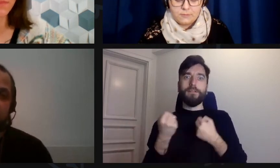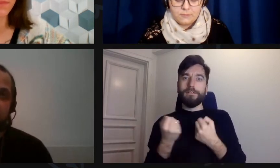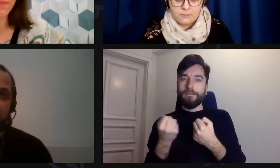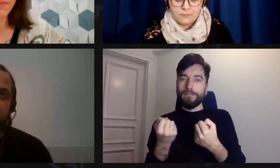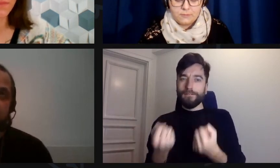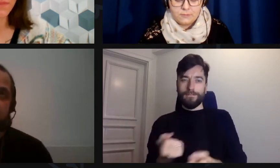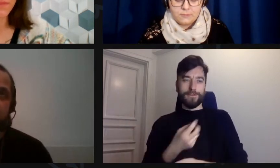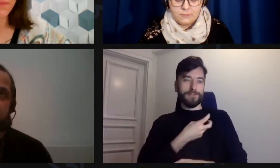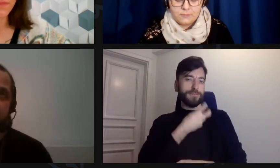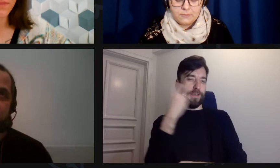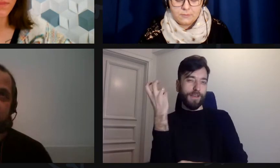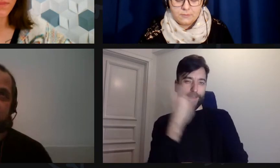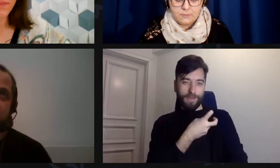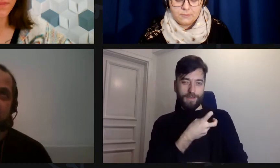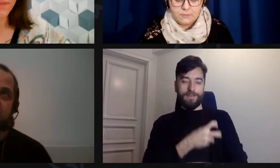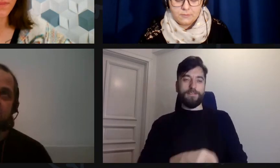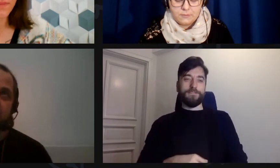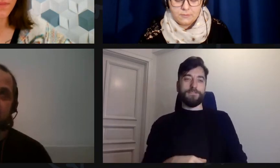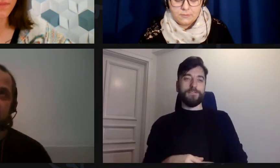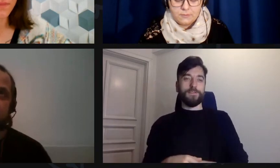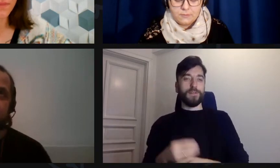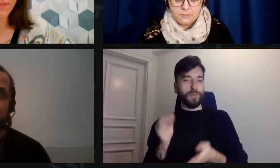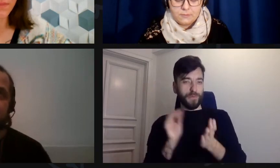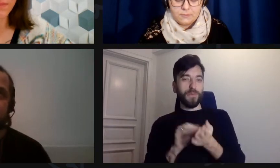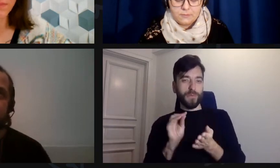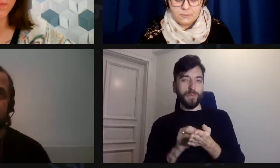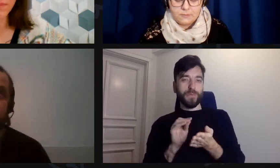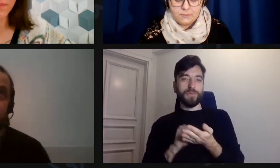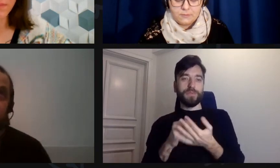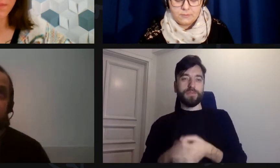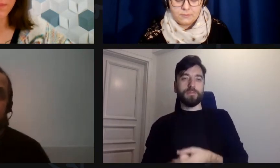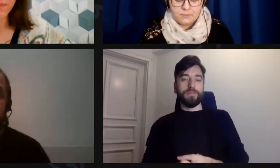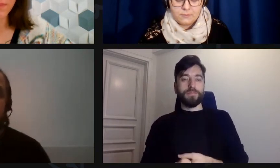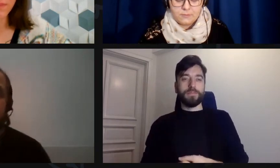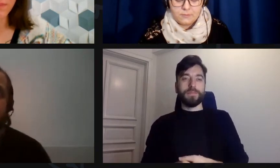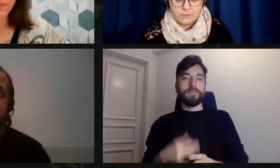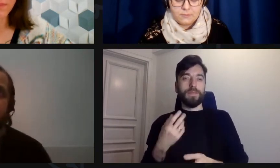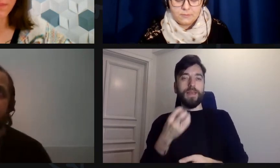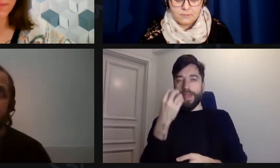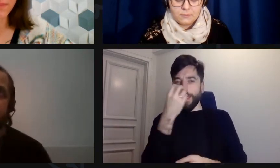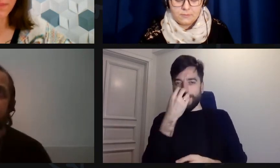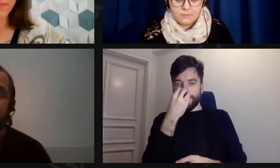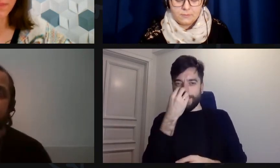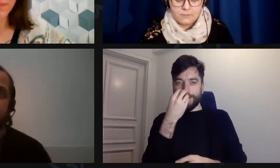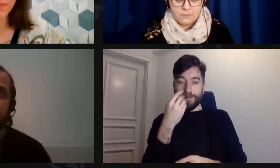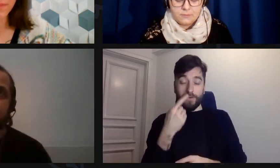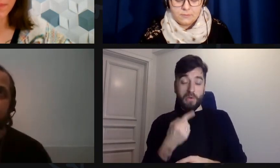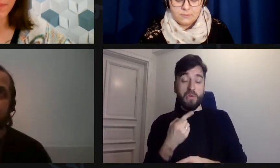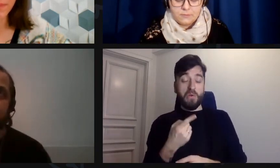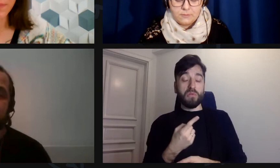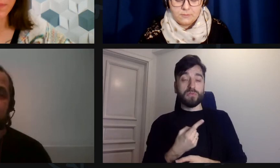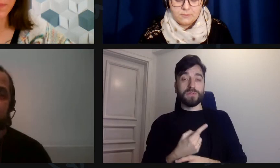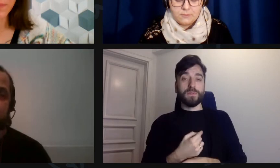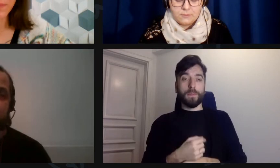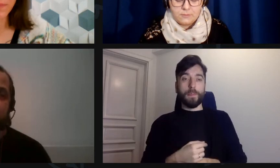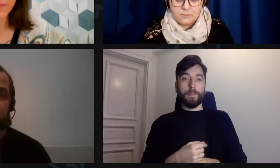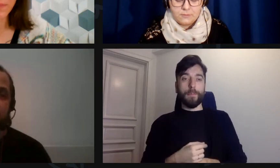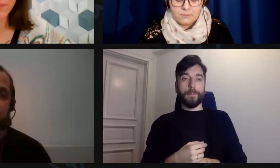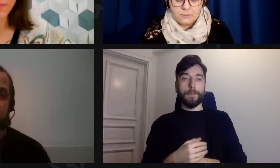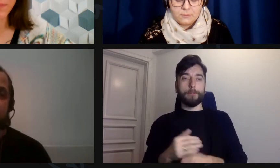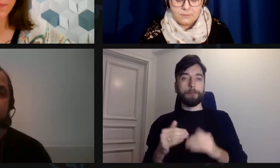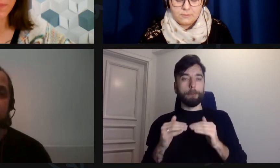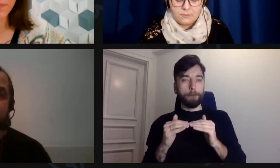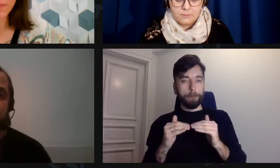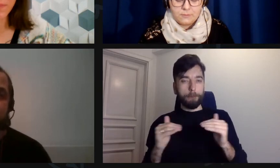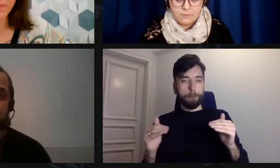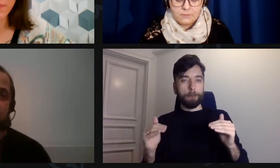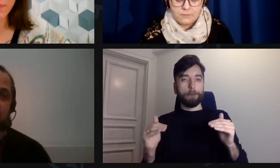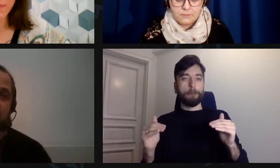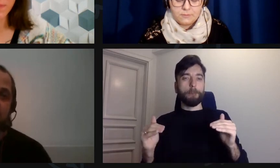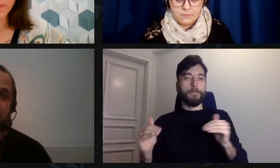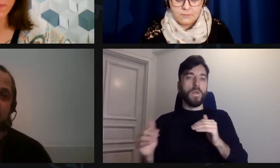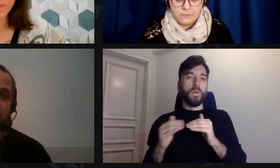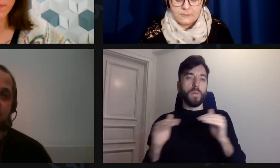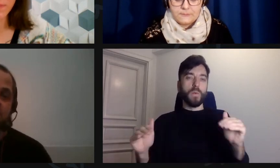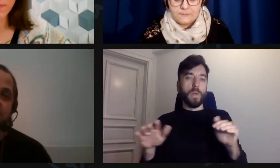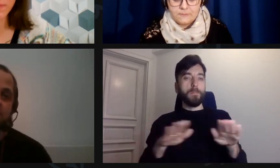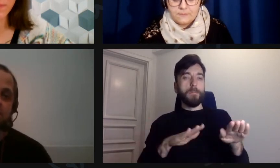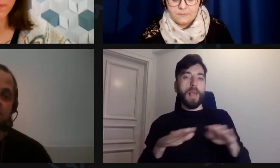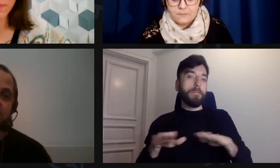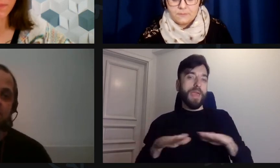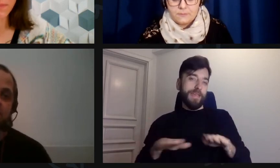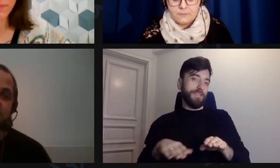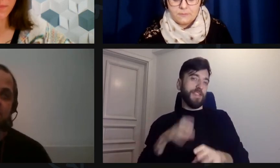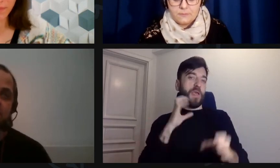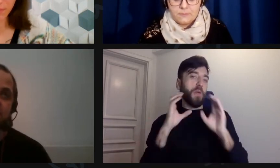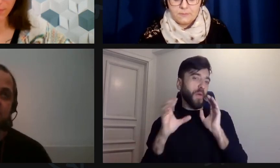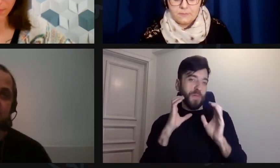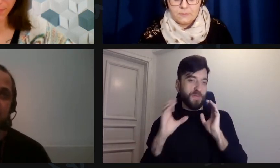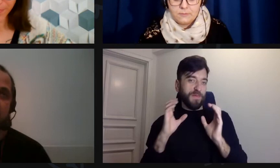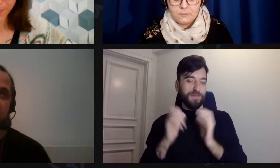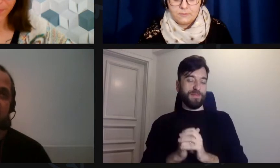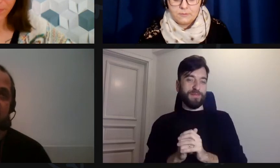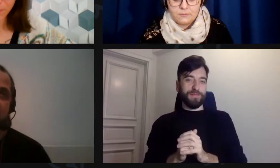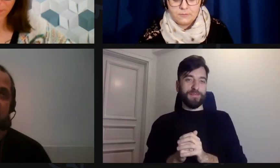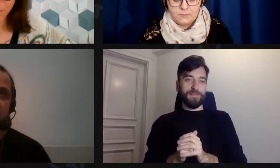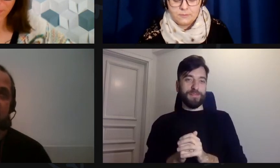Wtedy ten cyrk staje się pewnym poziomem, platformą komunikacji, że język jest nie taki ważny